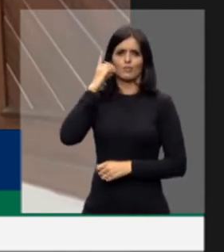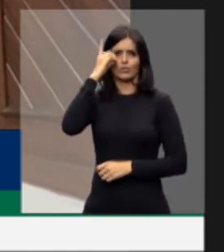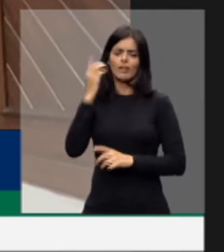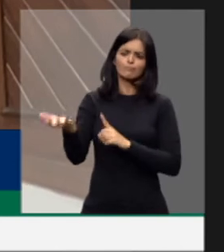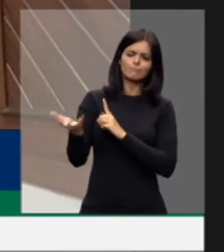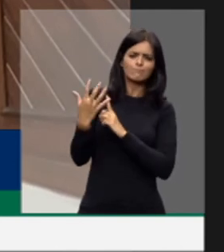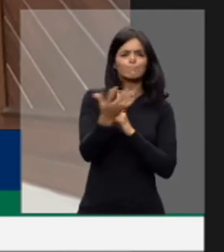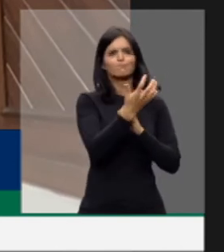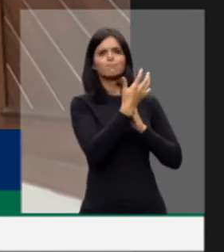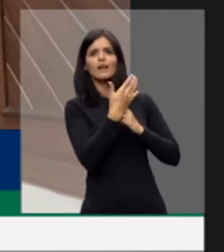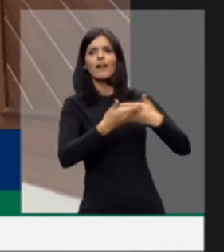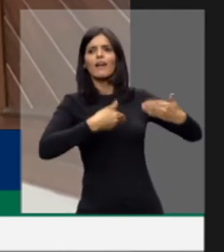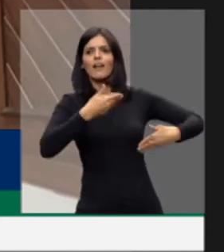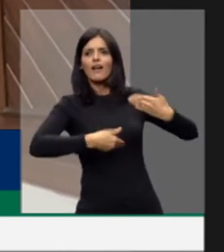PRESSIONANDO POSITIVAMENTE E SENSIBILIZANDO OS DEPUTADOS